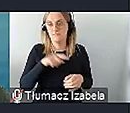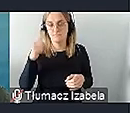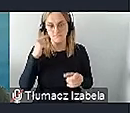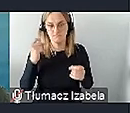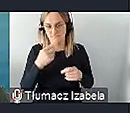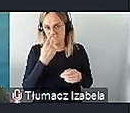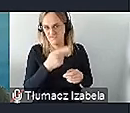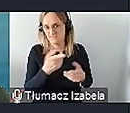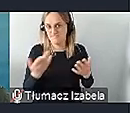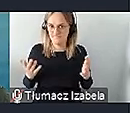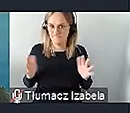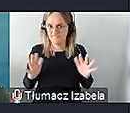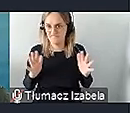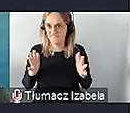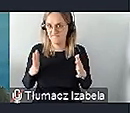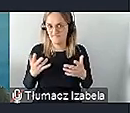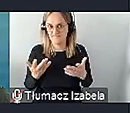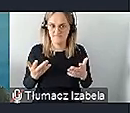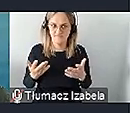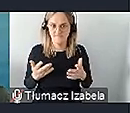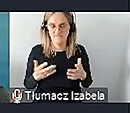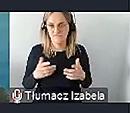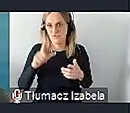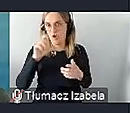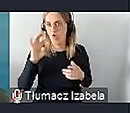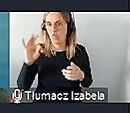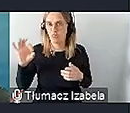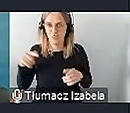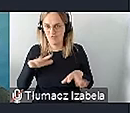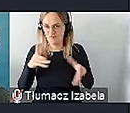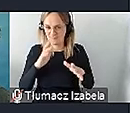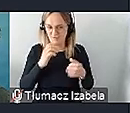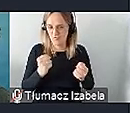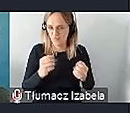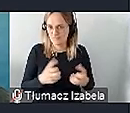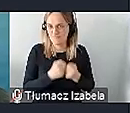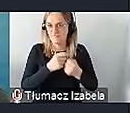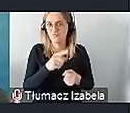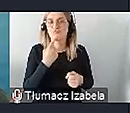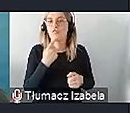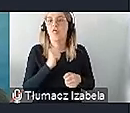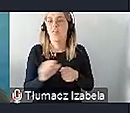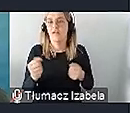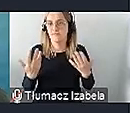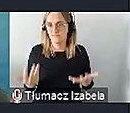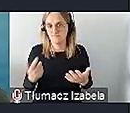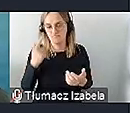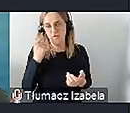chociaż na początku to pewnie bardziej jest lotto i trudno będzie odgadnąć, co za ideę chcę przekazać.